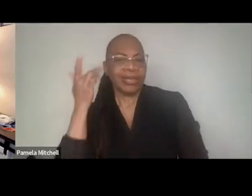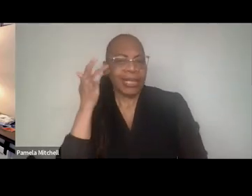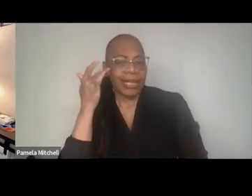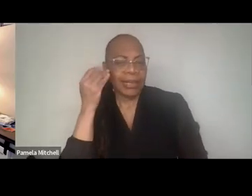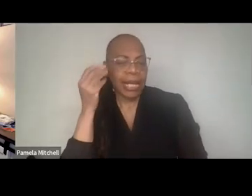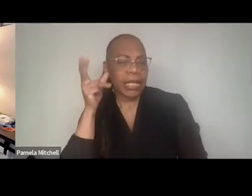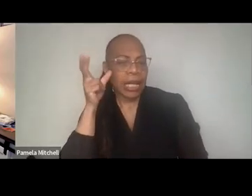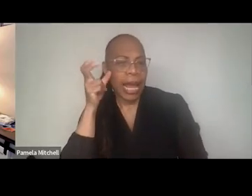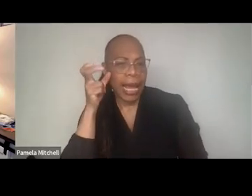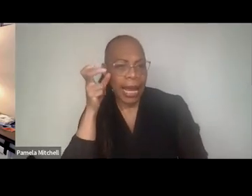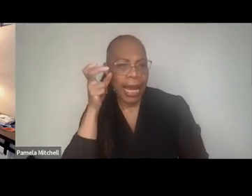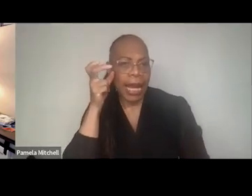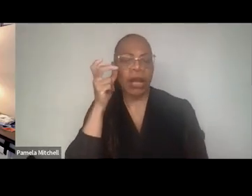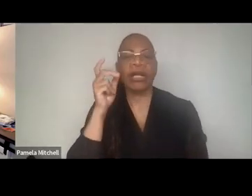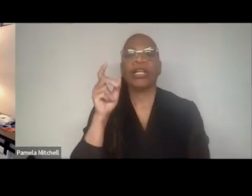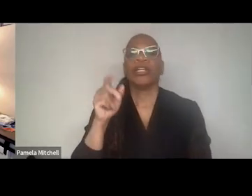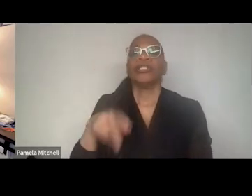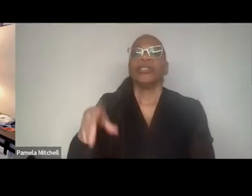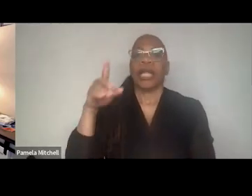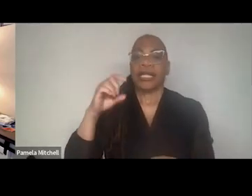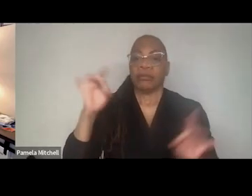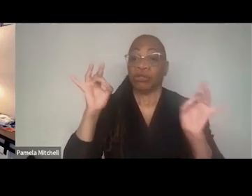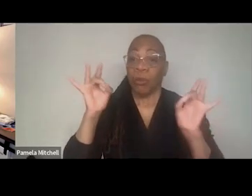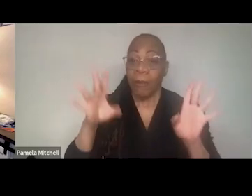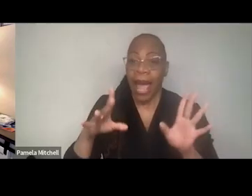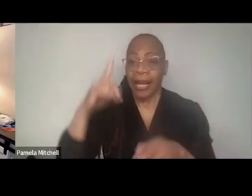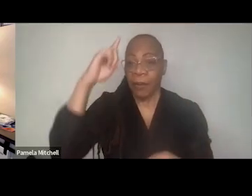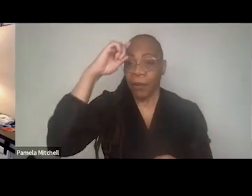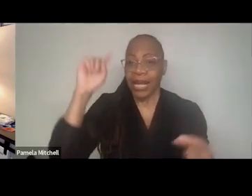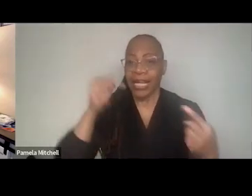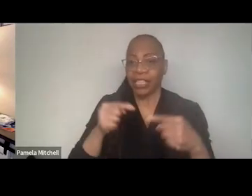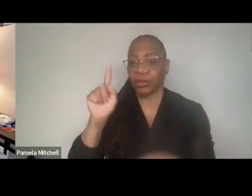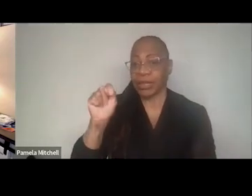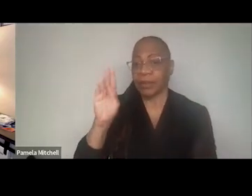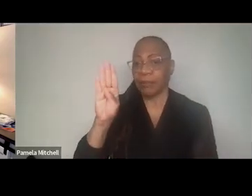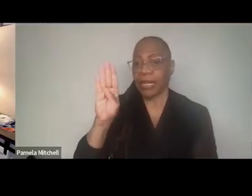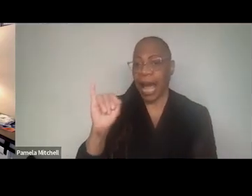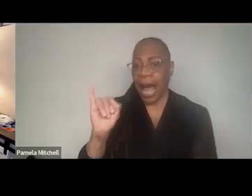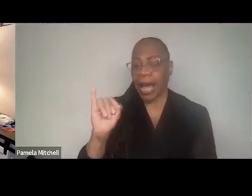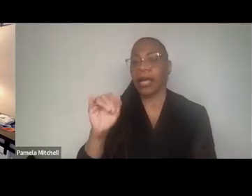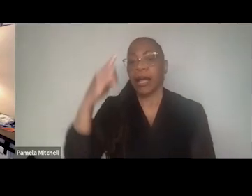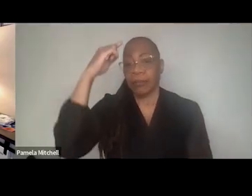y eso es en lo que piensan como lesión cerebral. En realidad, la lesión cerebral adquirida es un término general